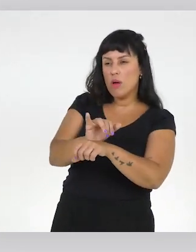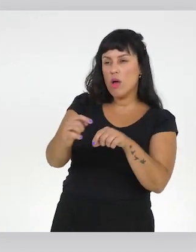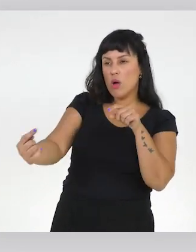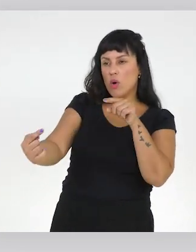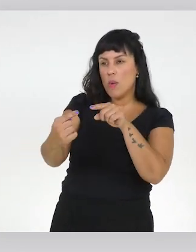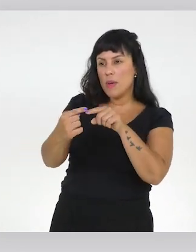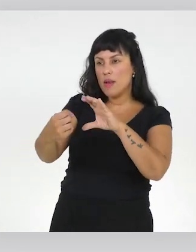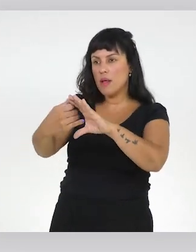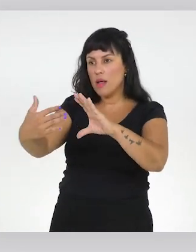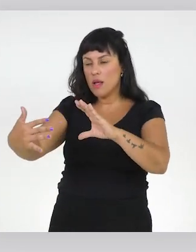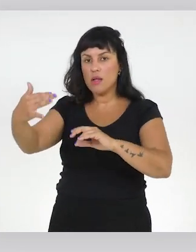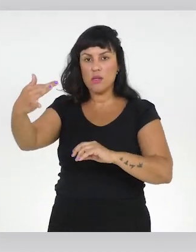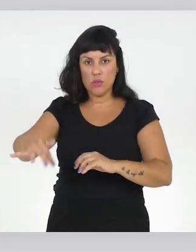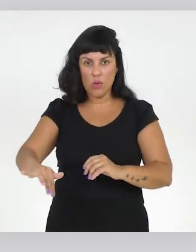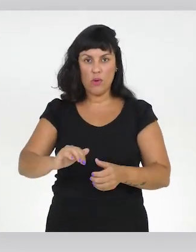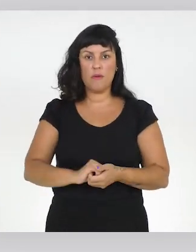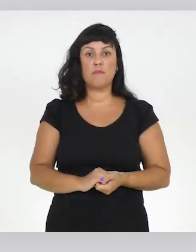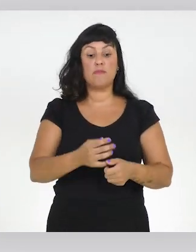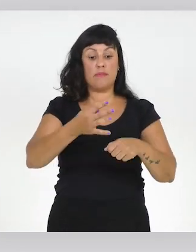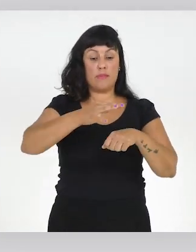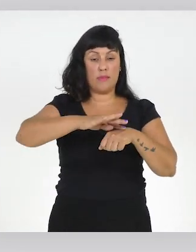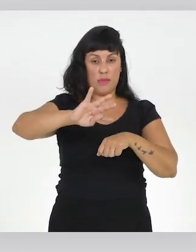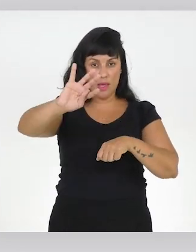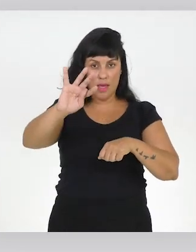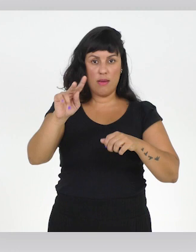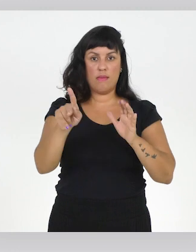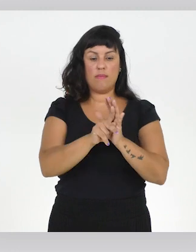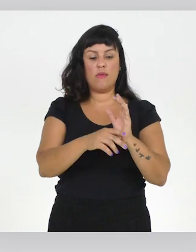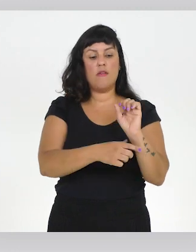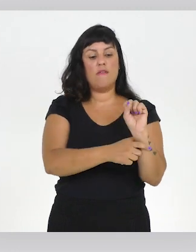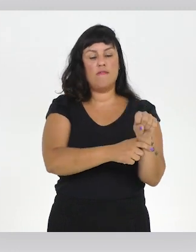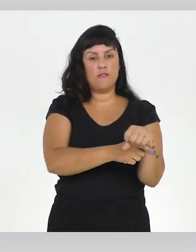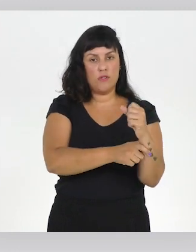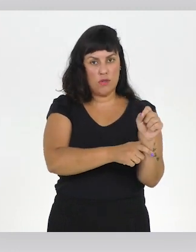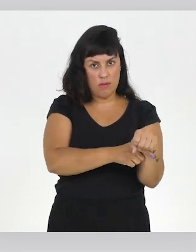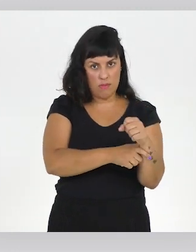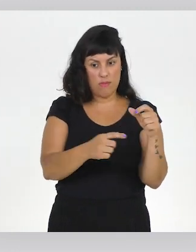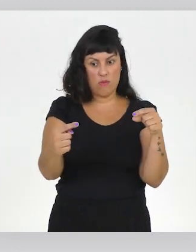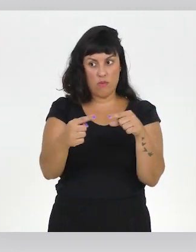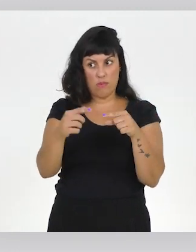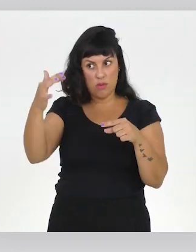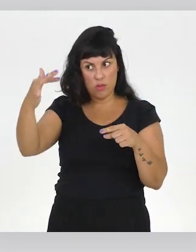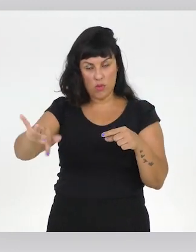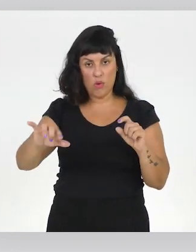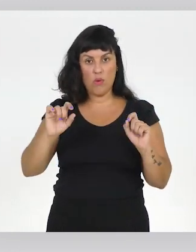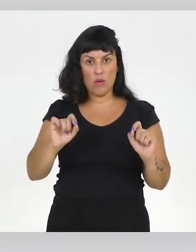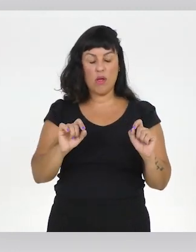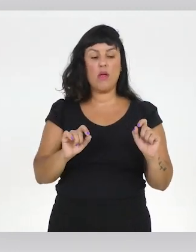para a dor podem ser escolhidas então através dos mecanismos